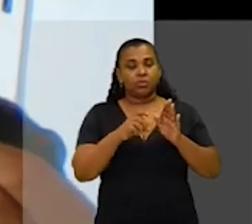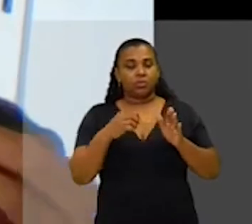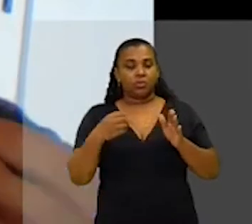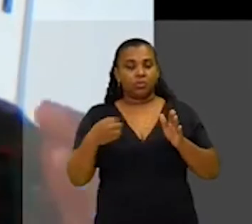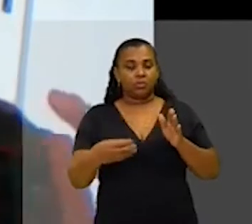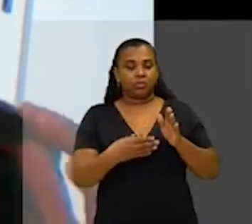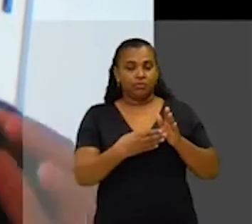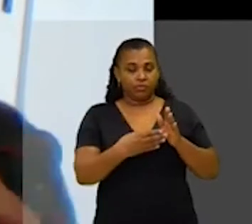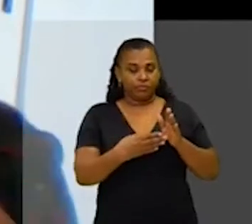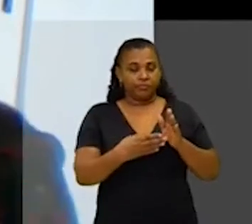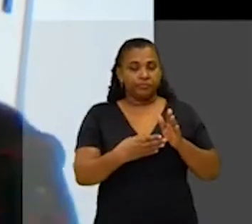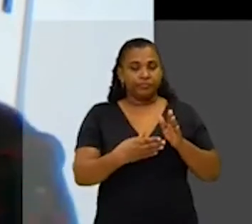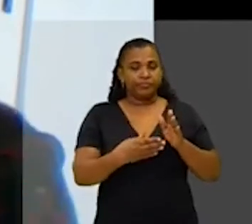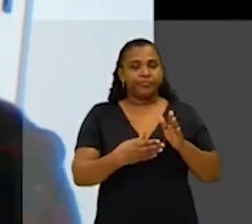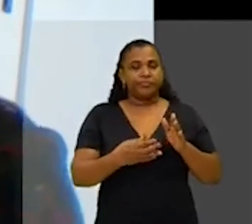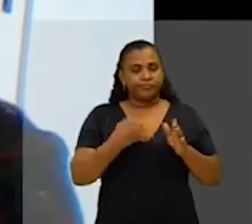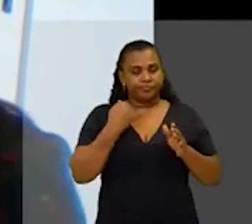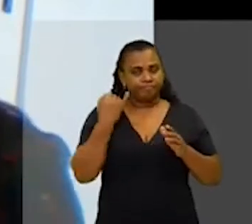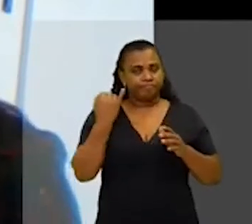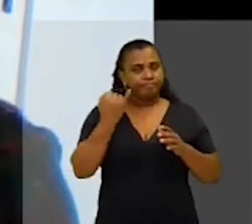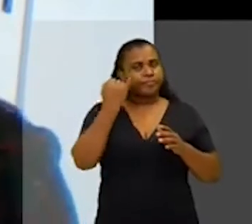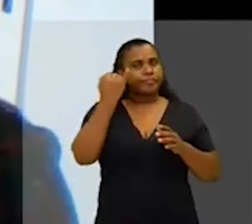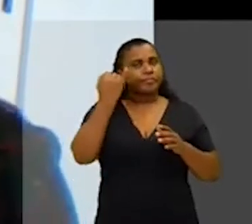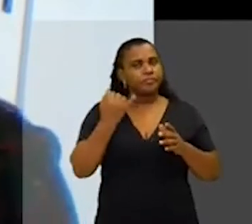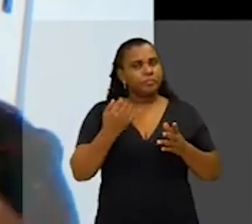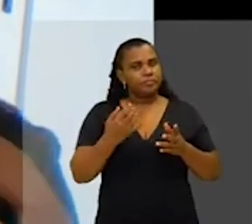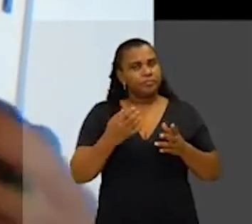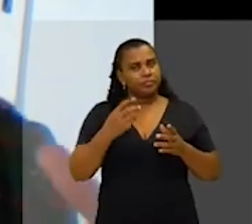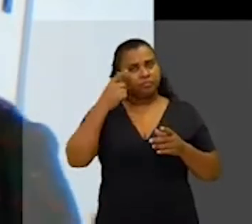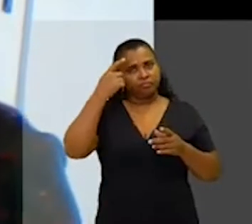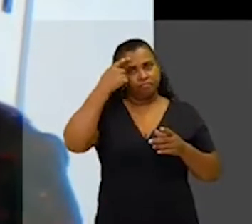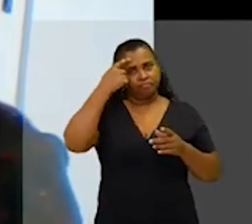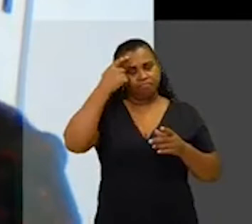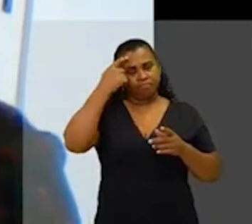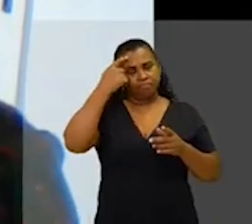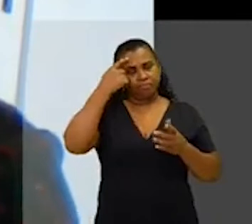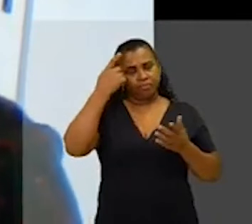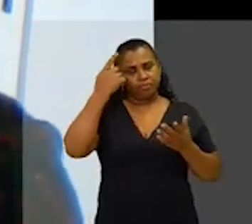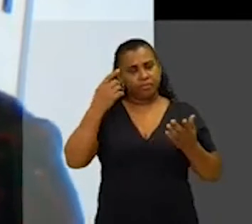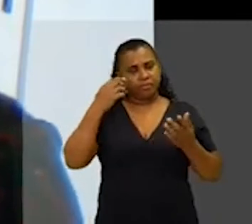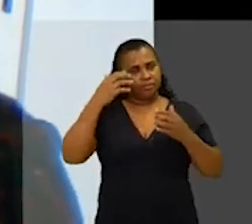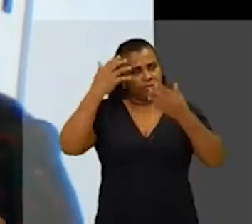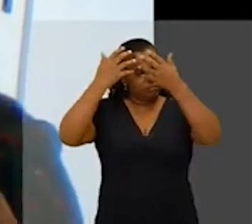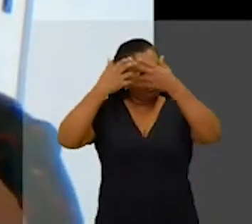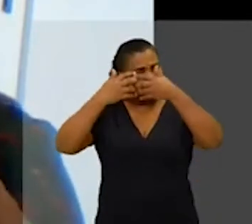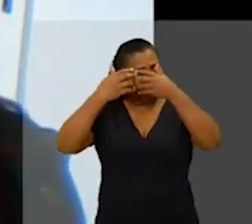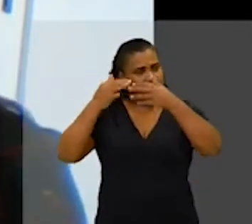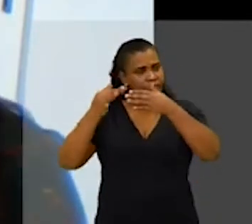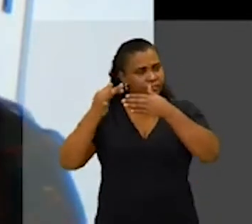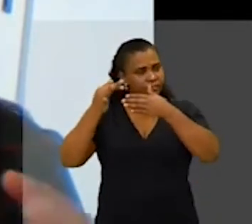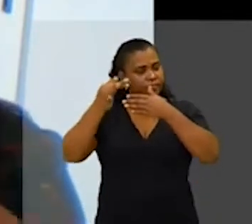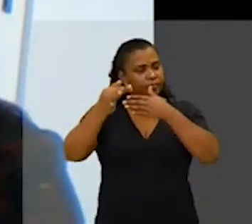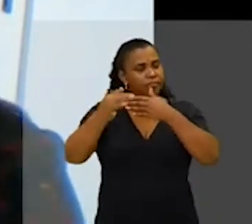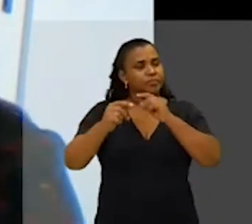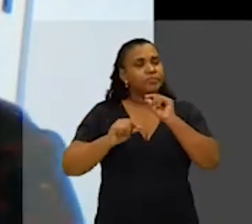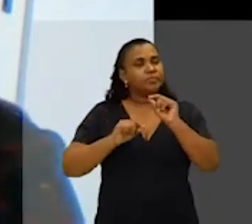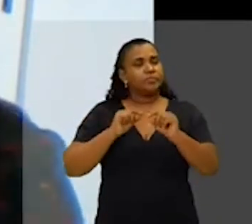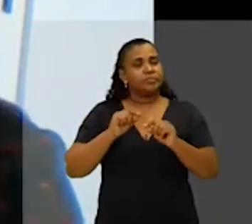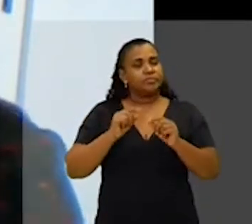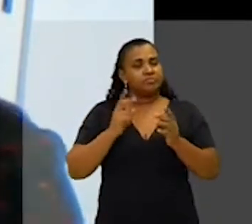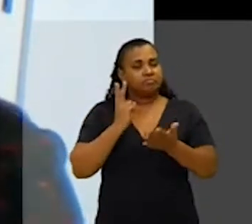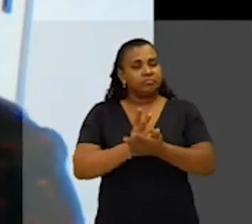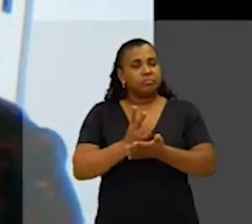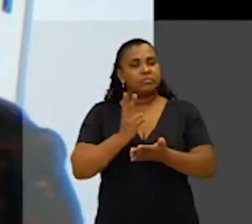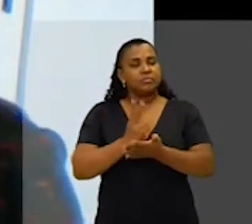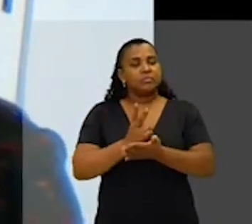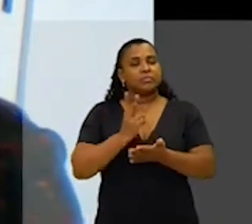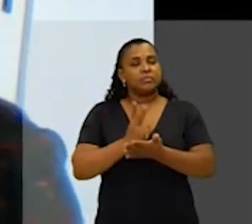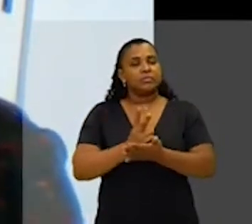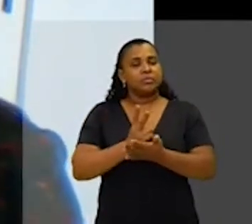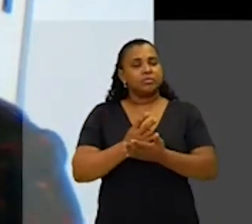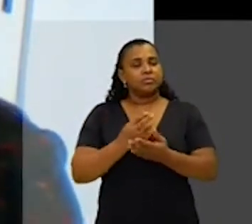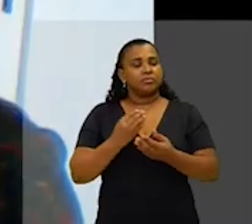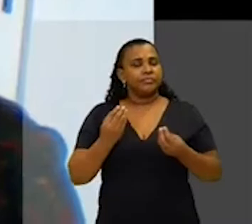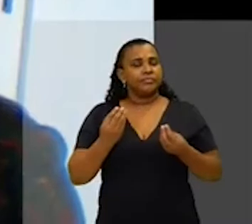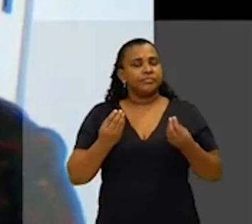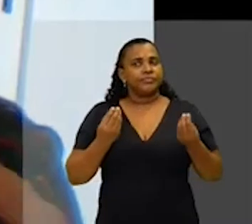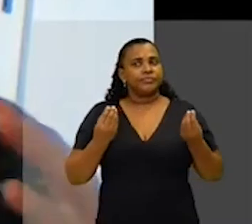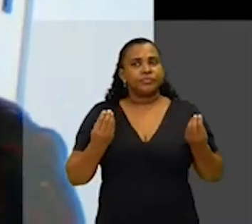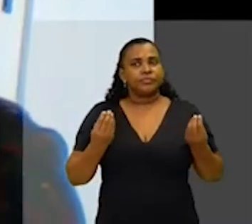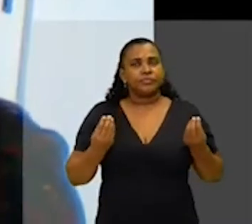vale a pena a gente Pelo menos segundo pensar daqui para frente também é de manter essa a tem